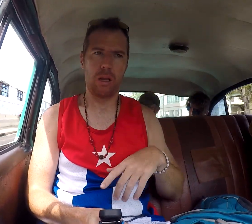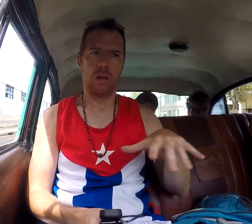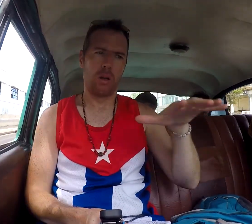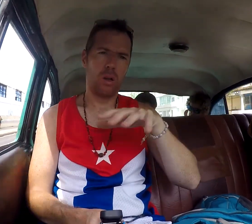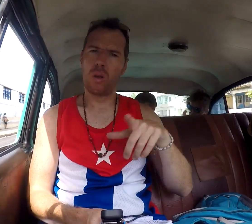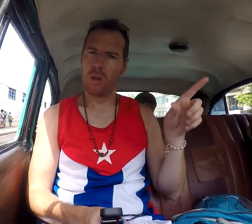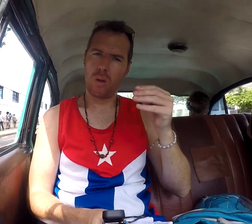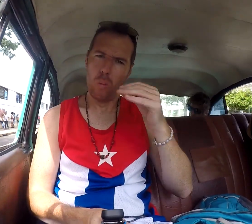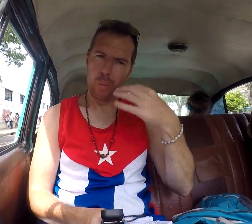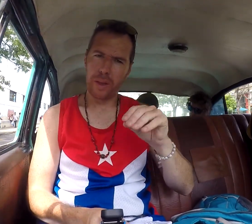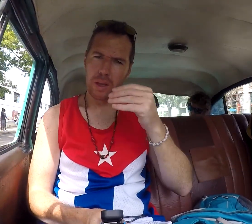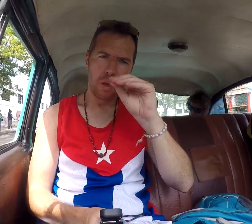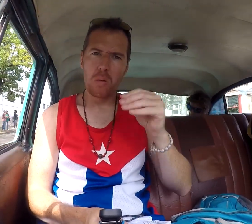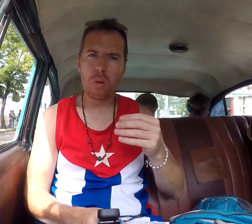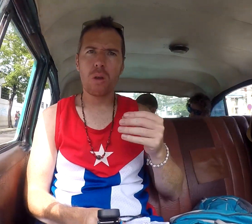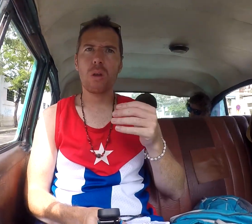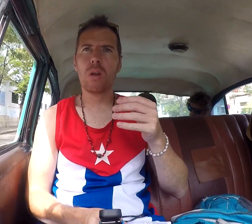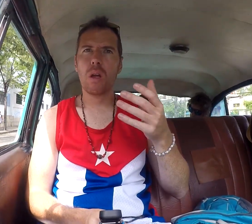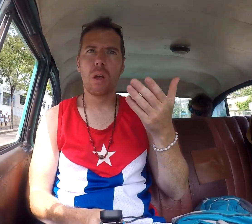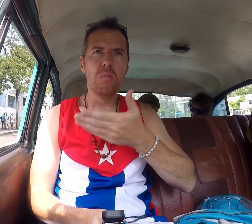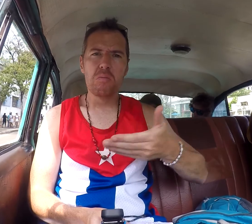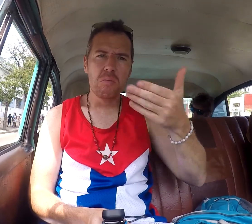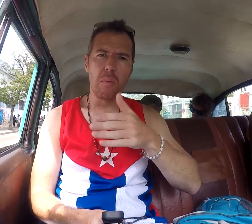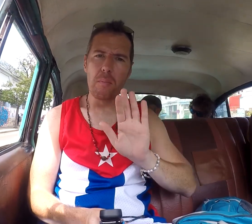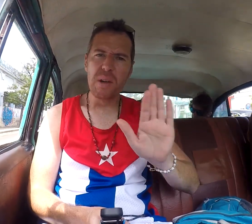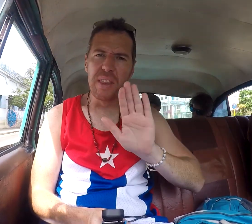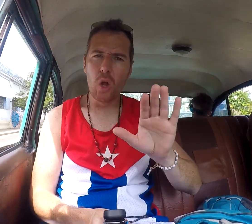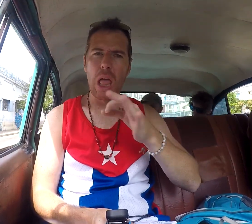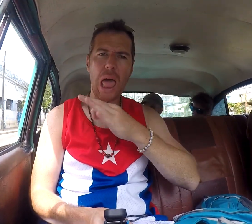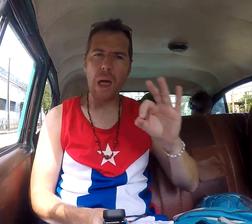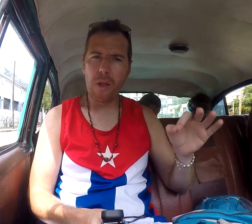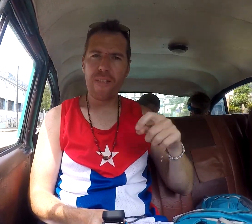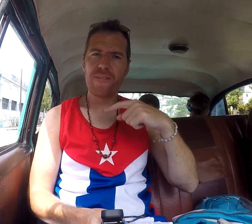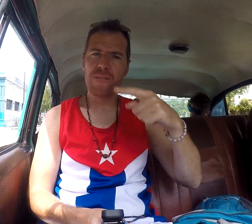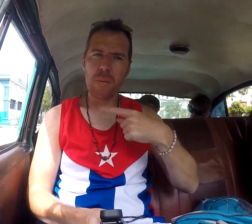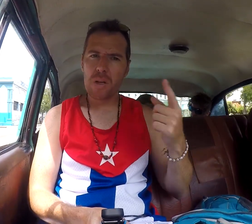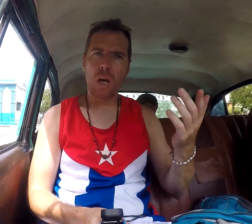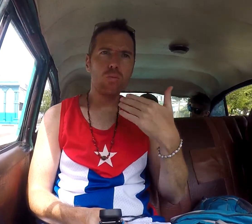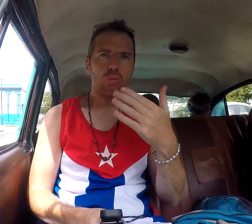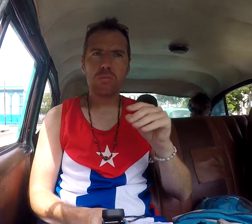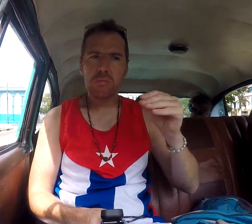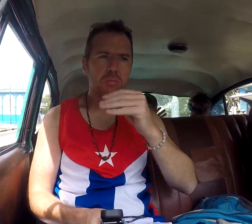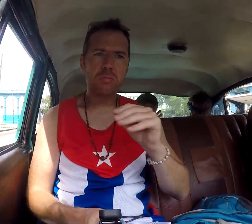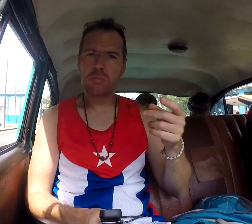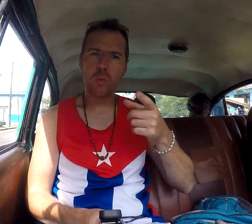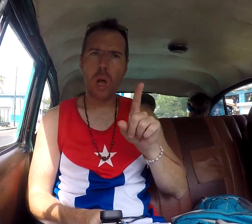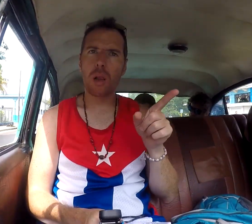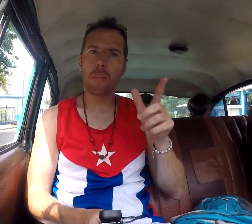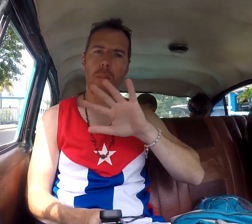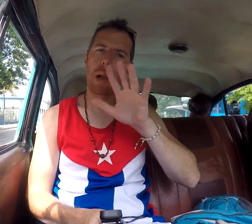Arreglan los coches ellos mismos preguntando, informándose con los vecinos, con amigos, familiares